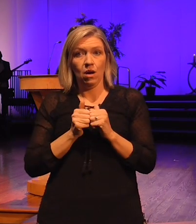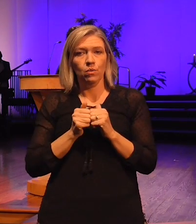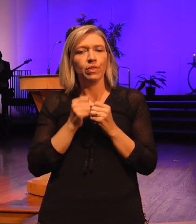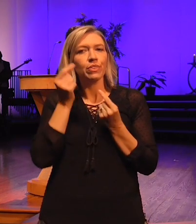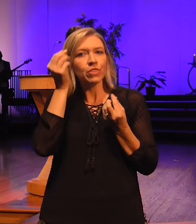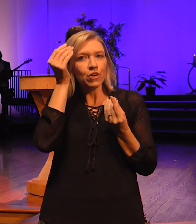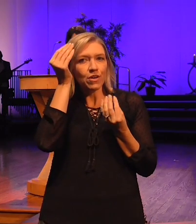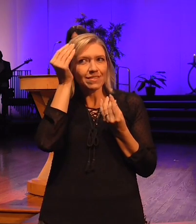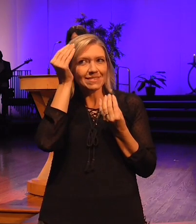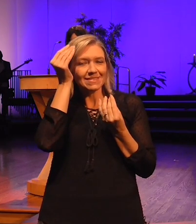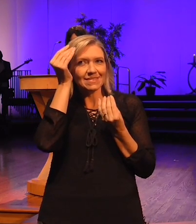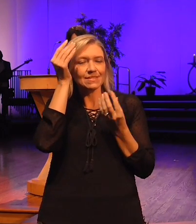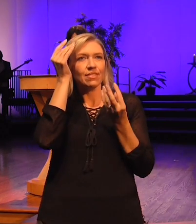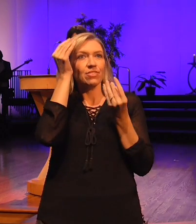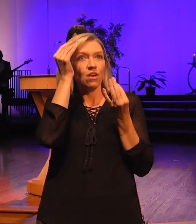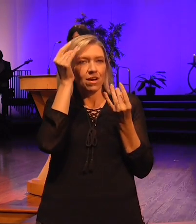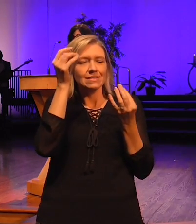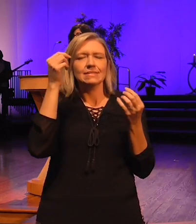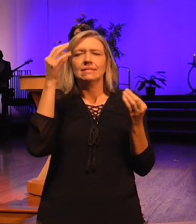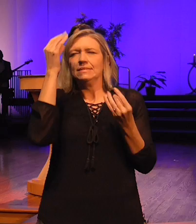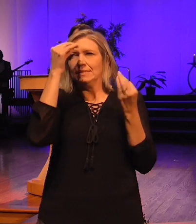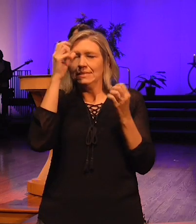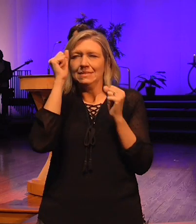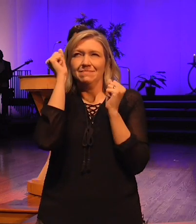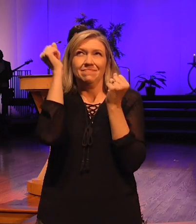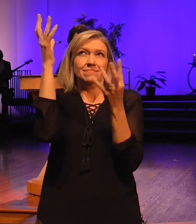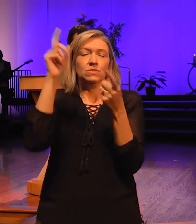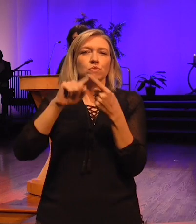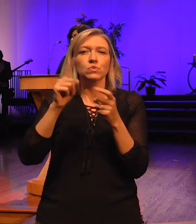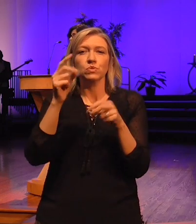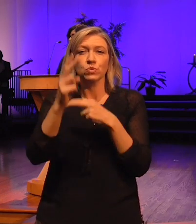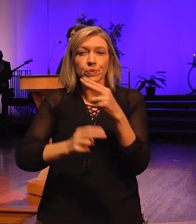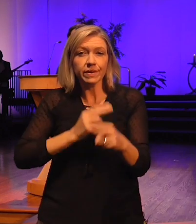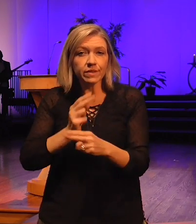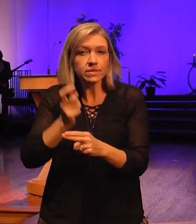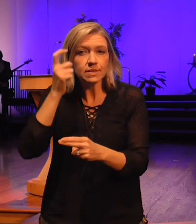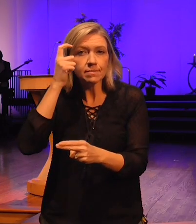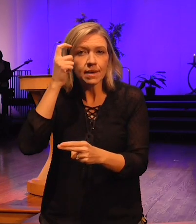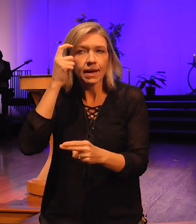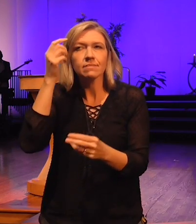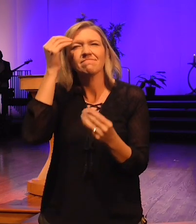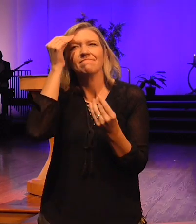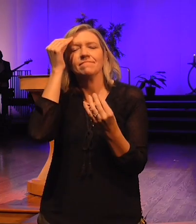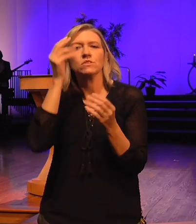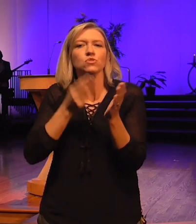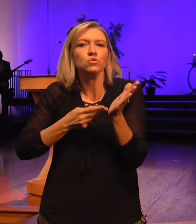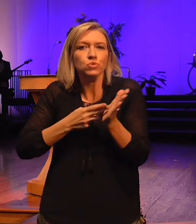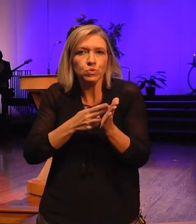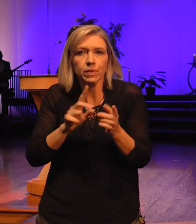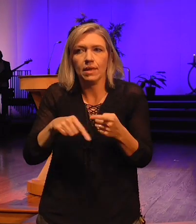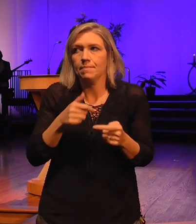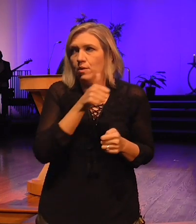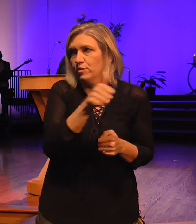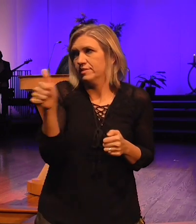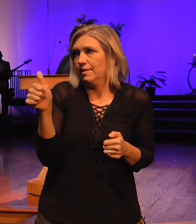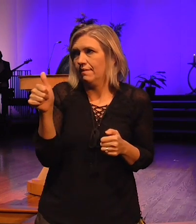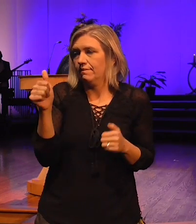lo vas a hacer pensando en la mente universal. la verdad sobre ti la verdad más elevada es que somos